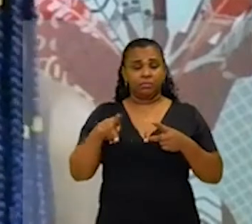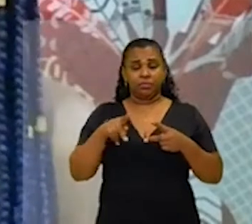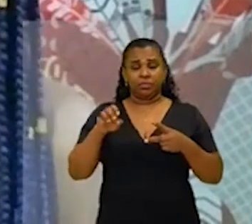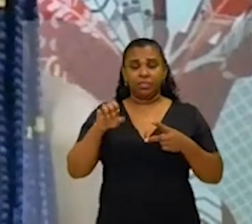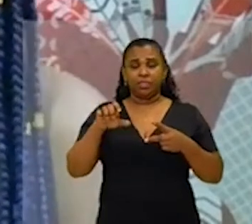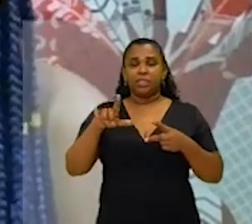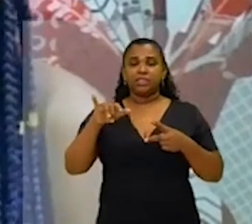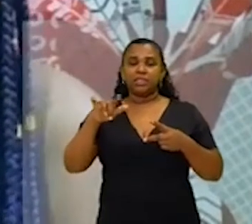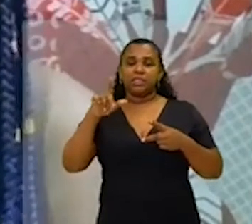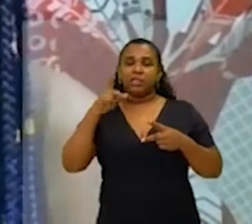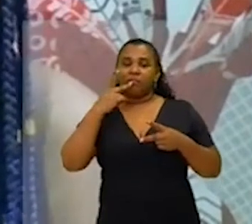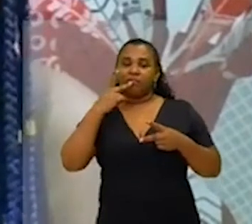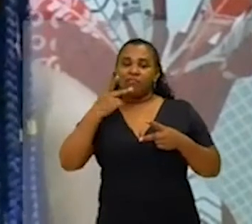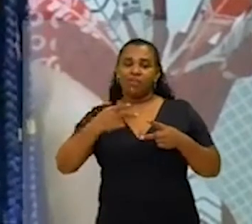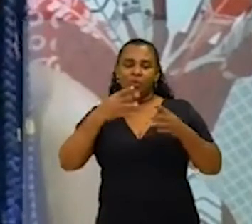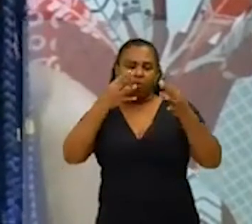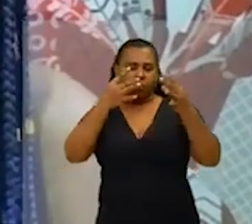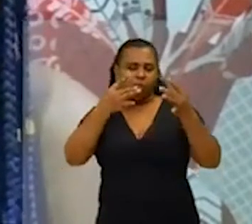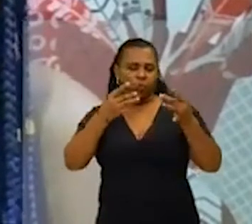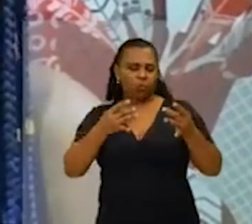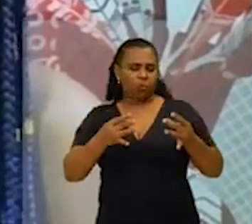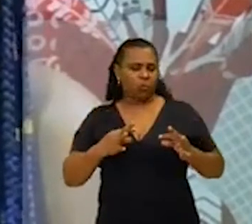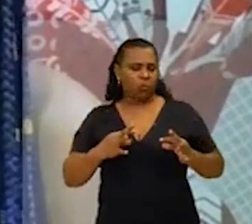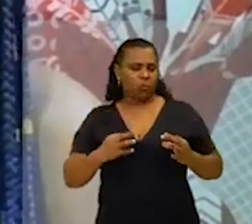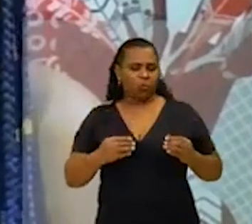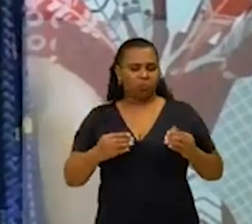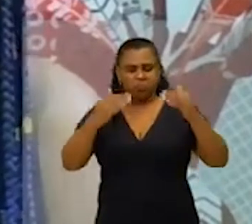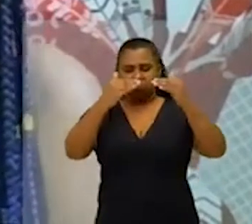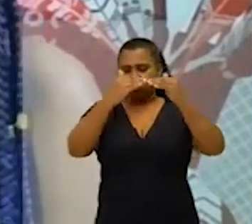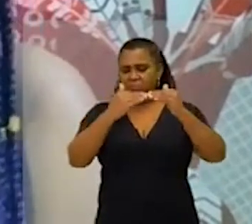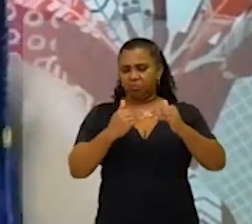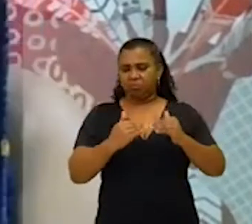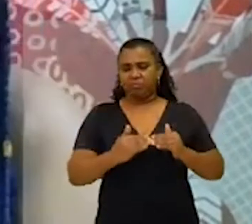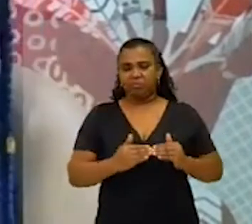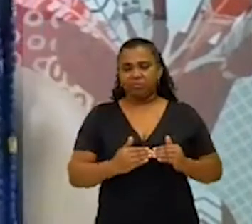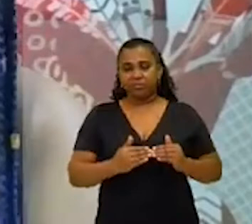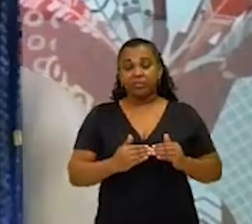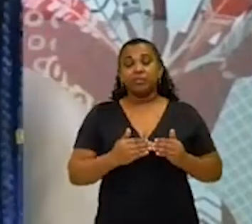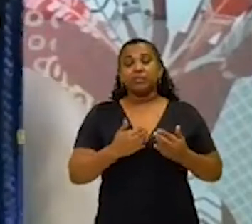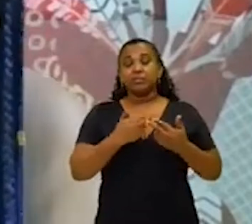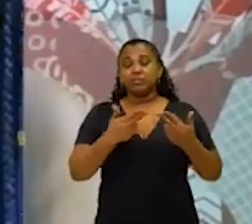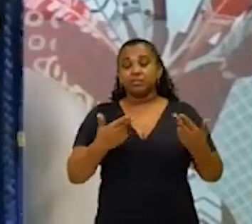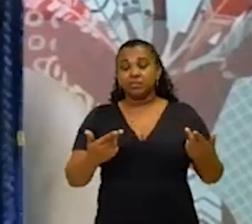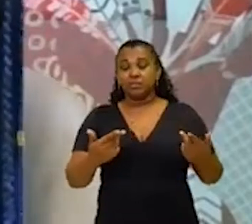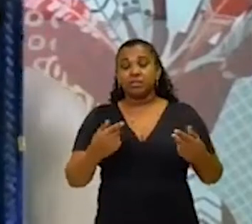eu acredito que um dos pontos que é que a gente Professor Rodrigo trazemos e consideramos muito